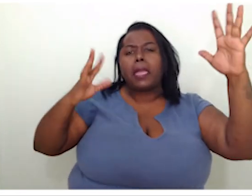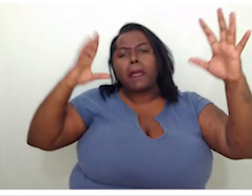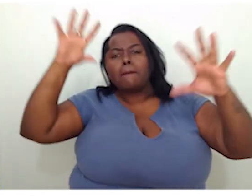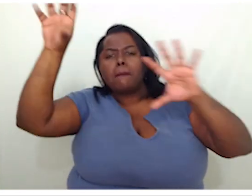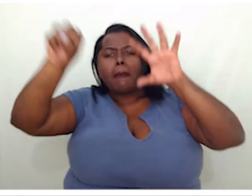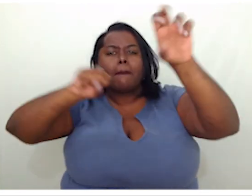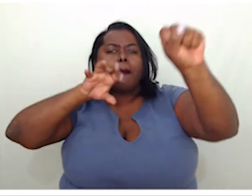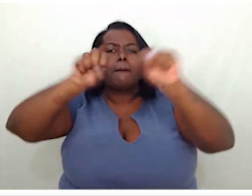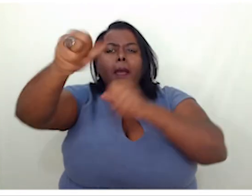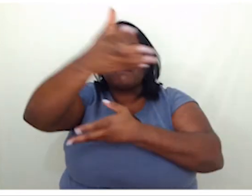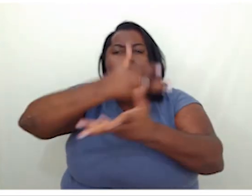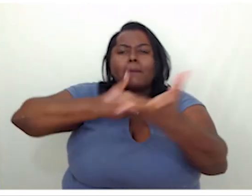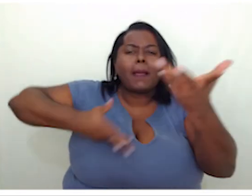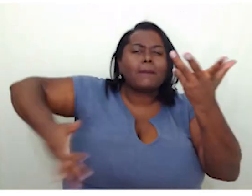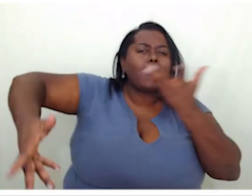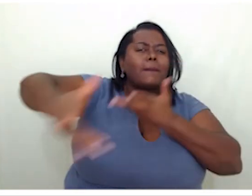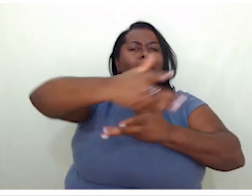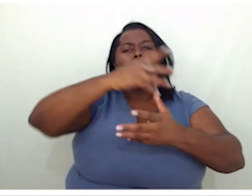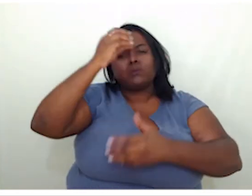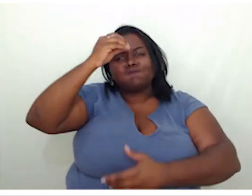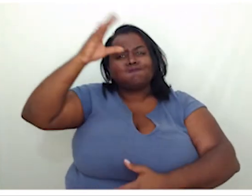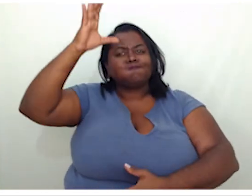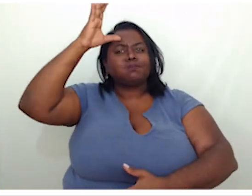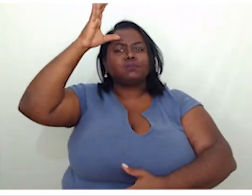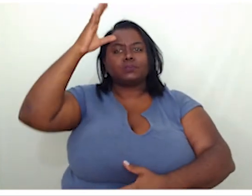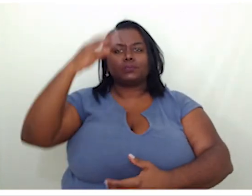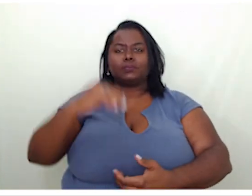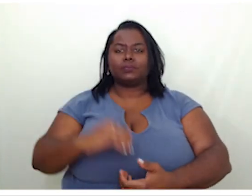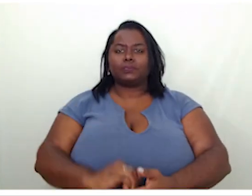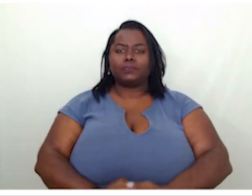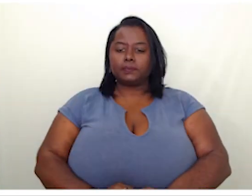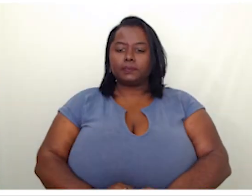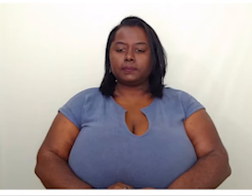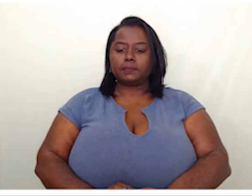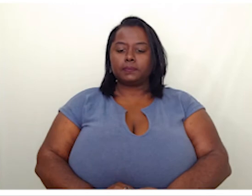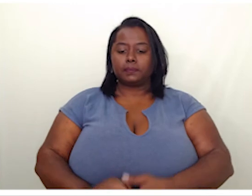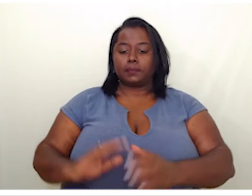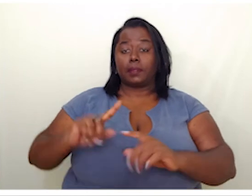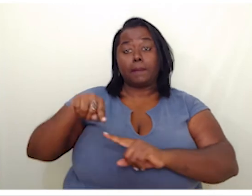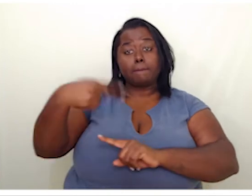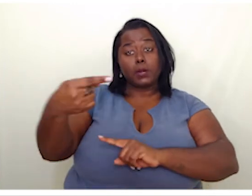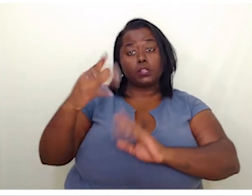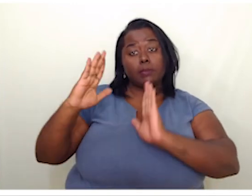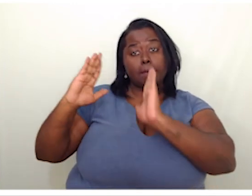¿Y qué la tecnología digital de aprendizaje ofreció a los aprendices?